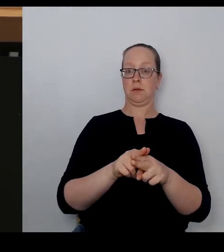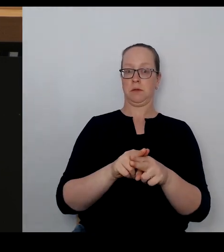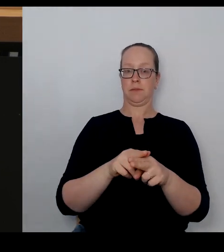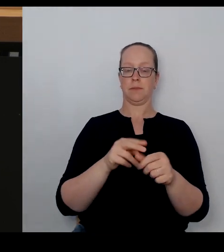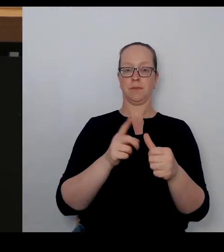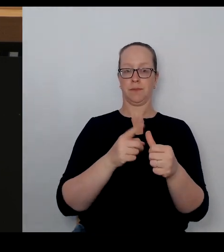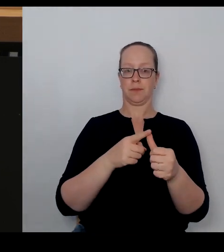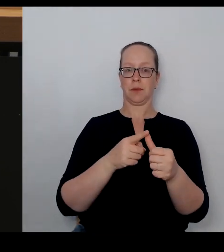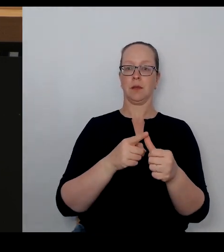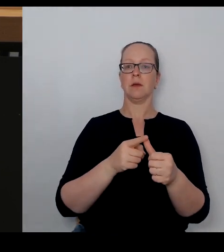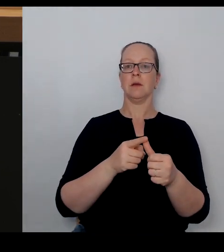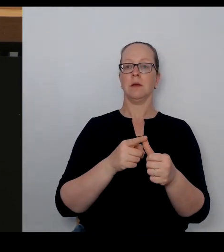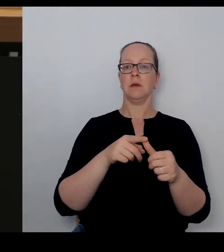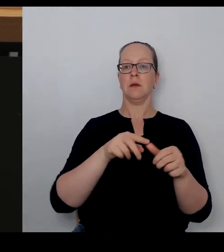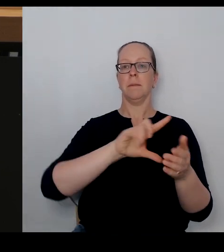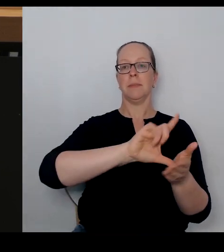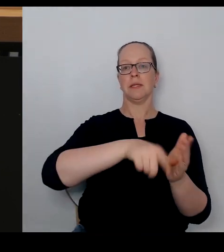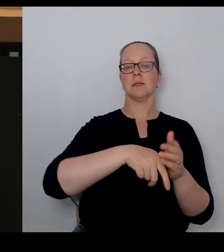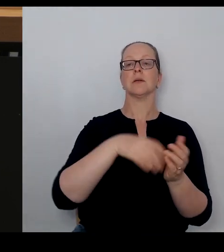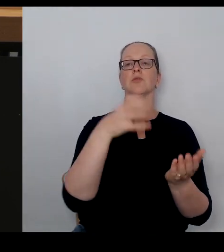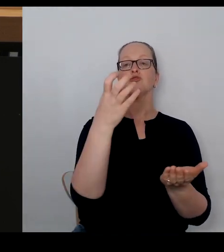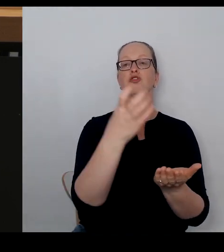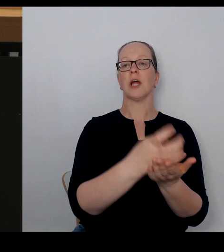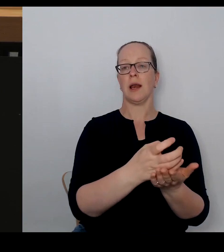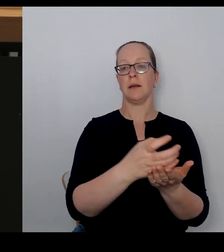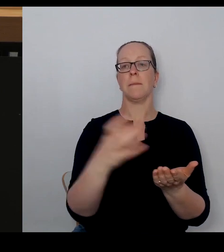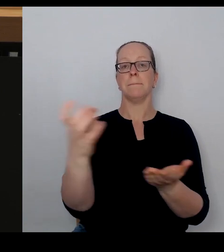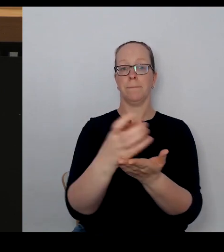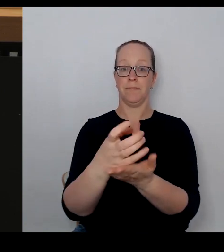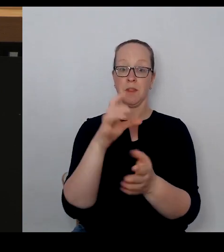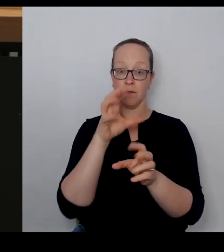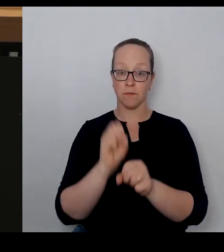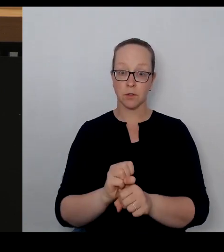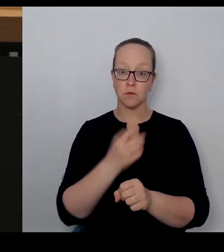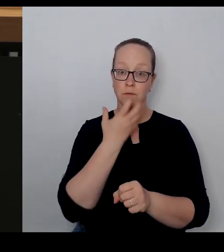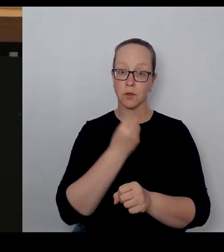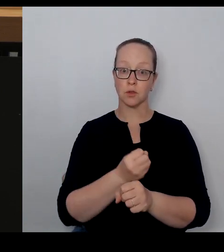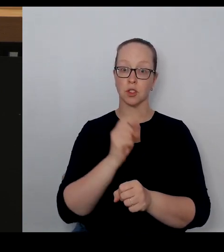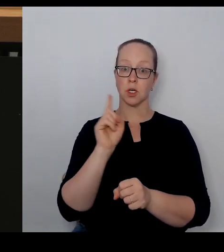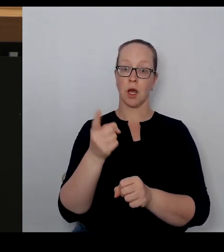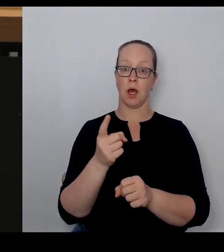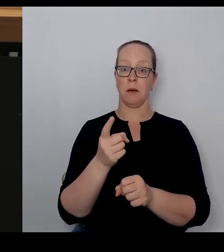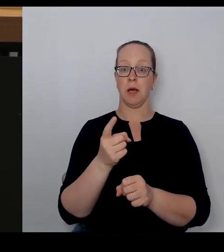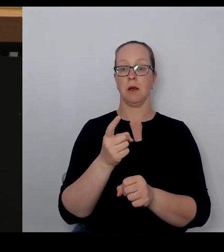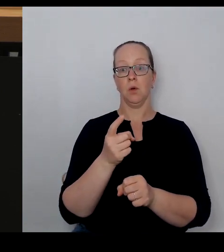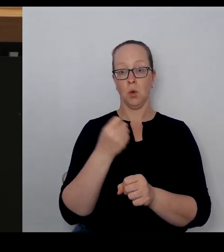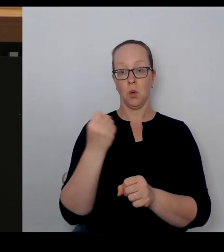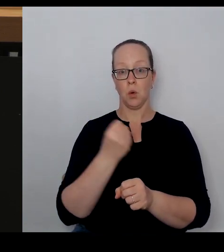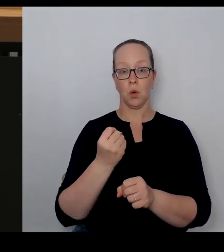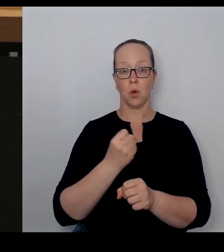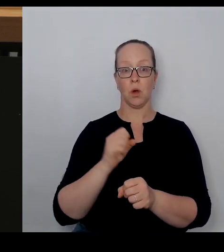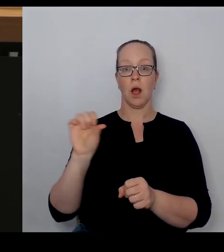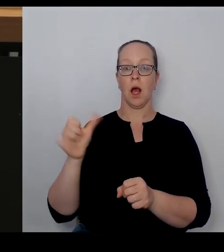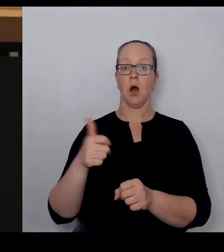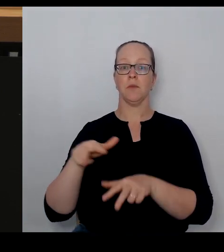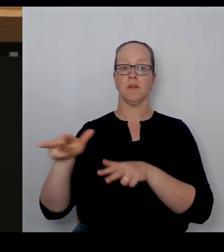stärksten Konkurrenz zur Hauptverwaltung in Bundesbehörden und freier Wirtschaft ausgesetzt. Und zum anderen deutet sich auch für die